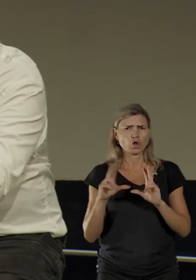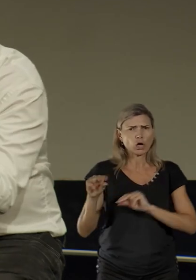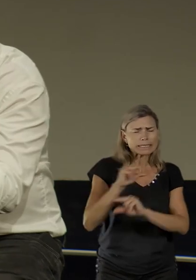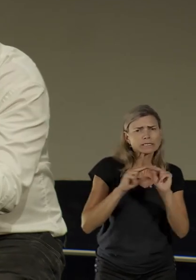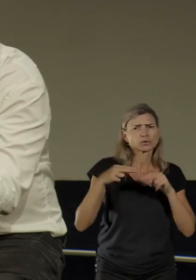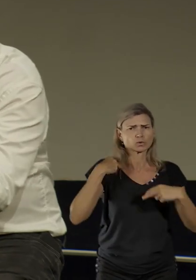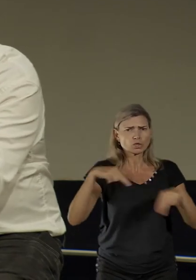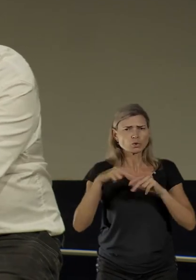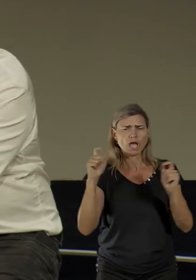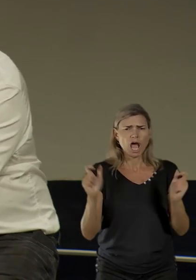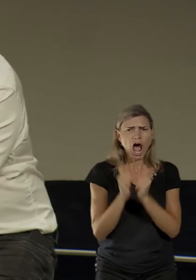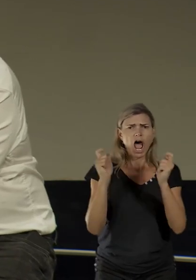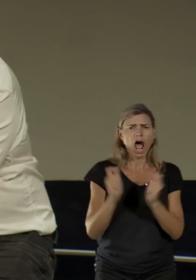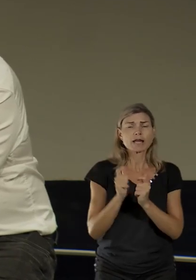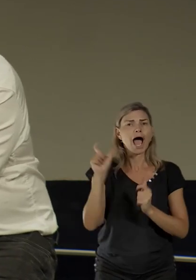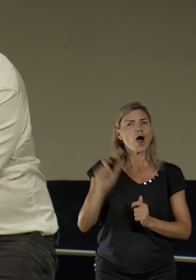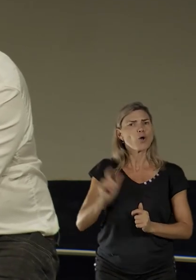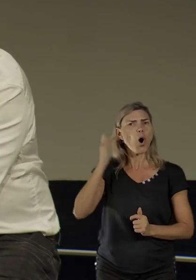Přijede Carlos Morena a říká: "15-minut city".